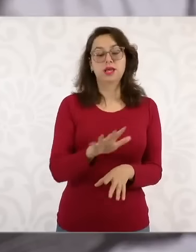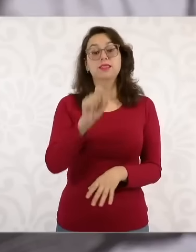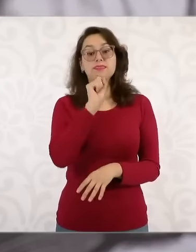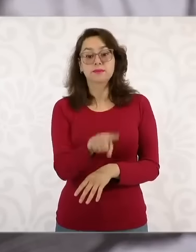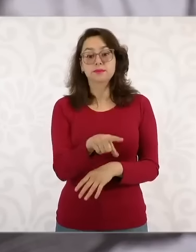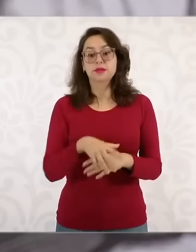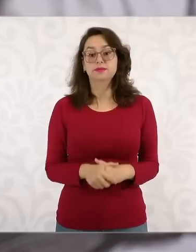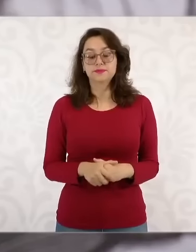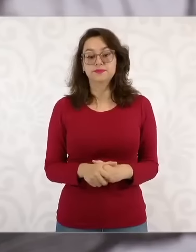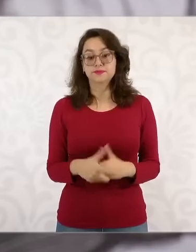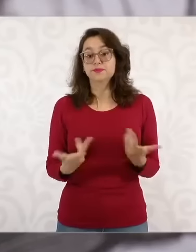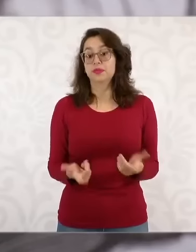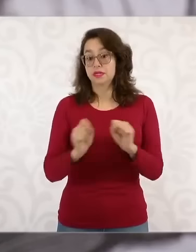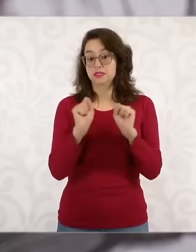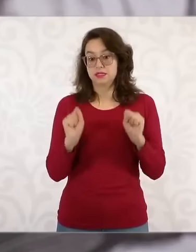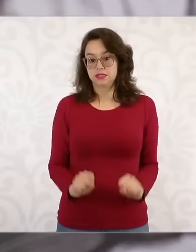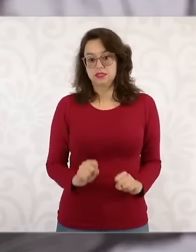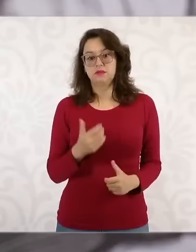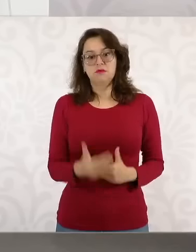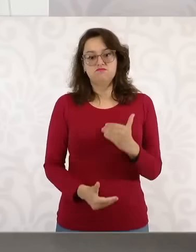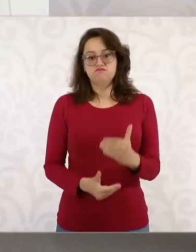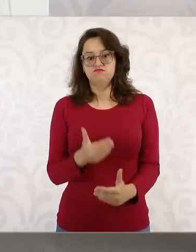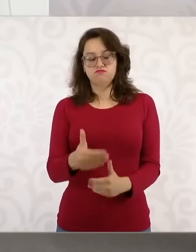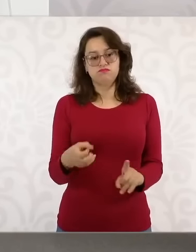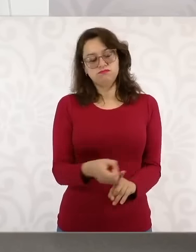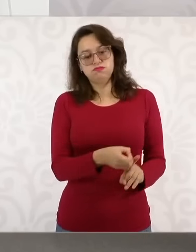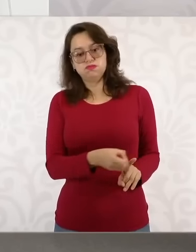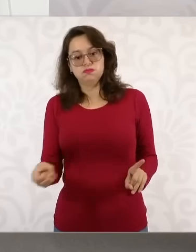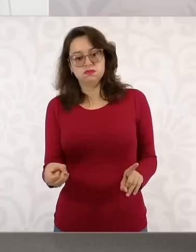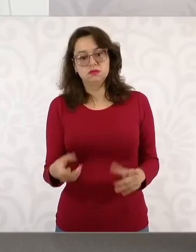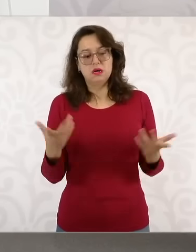nos permite que el sistema avance de manera ordenada, sin poner en riesgo la operación ni